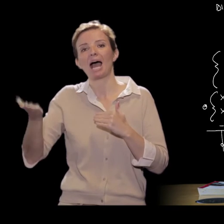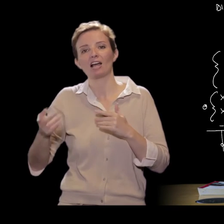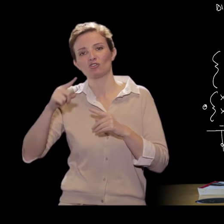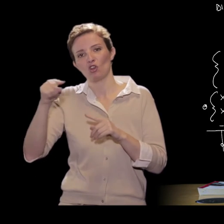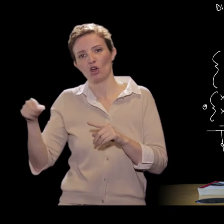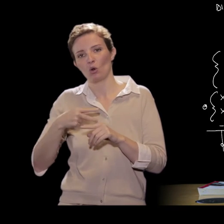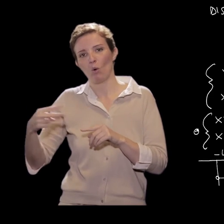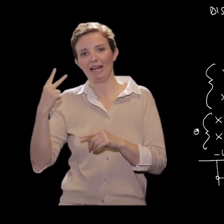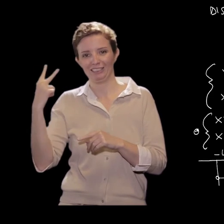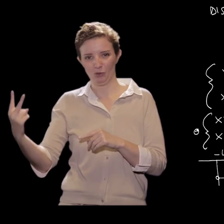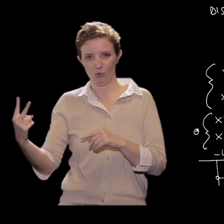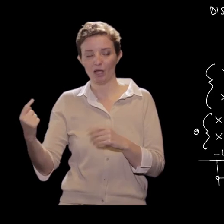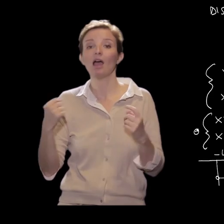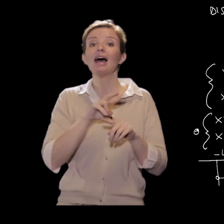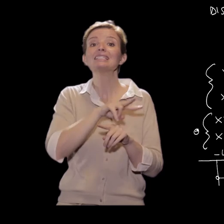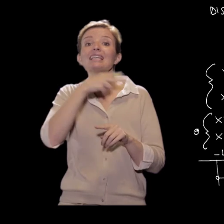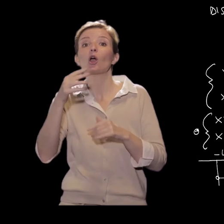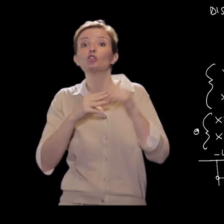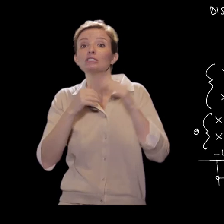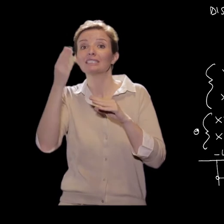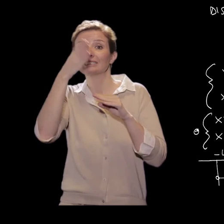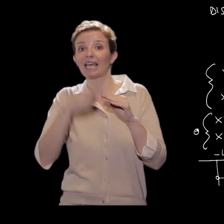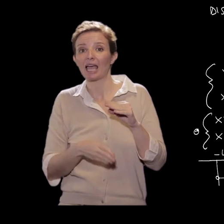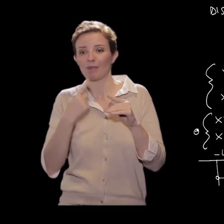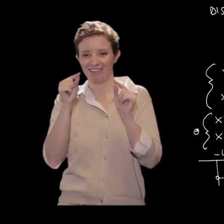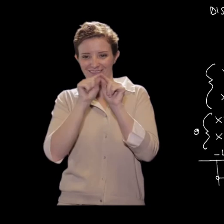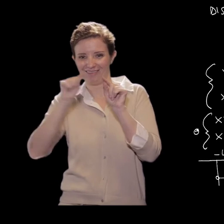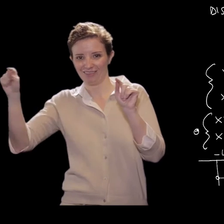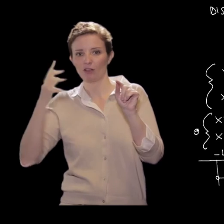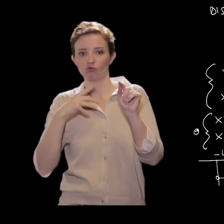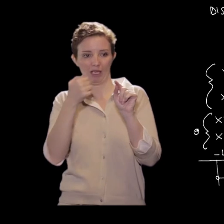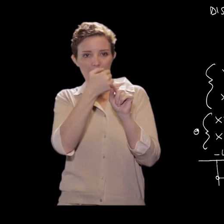Nel secondo sistema abbiamo -1 e 2.